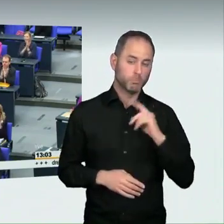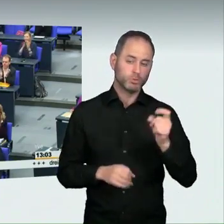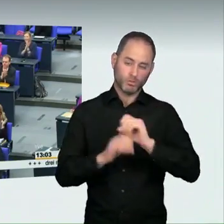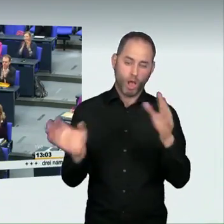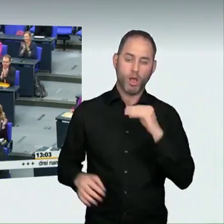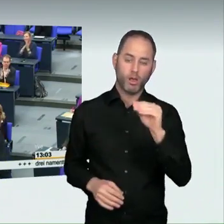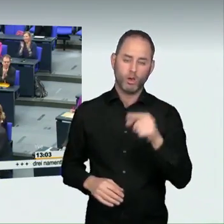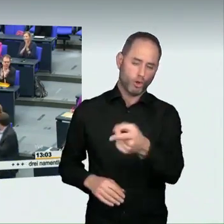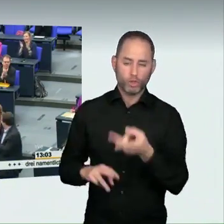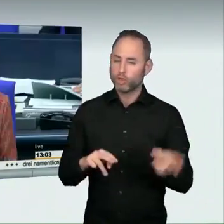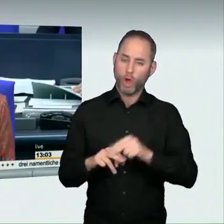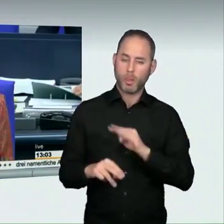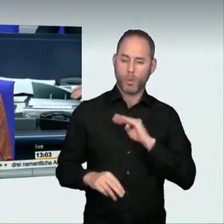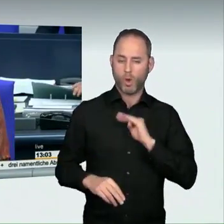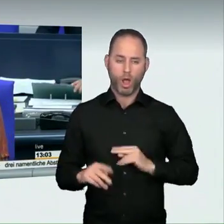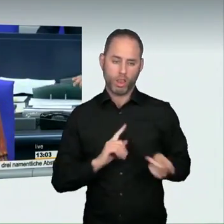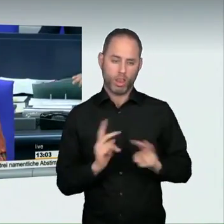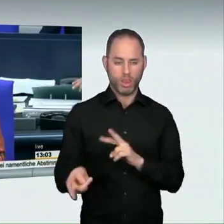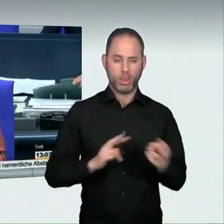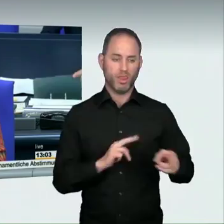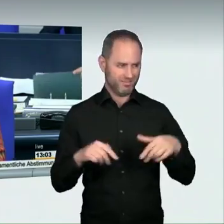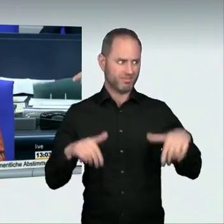(Präsidium): Jetzt hat der Kollege Michael Frieser, CDU/CSU, das Wort.